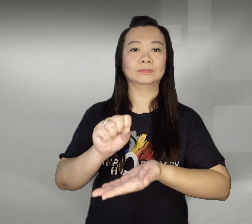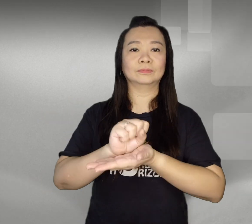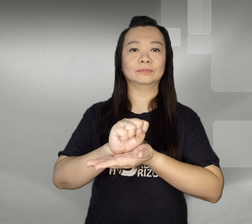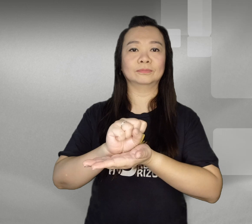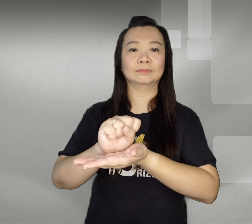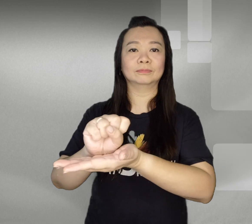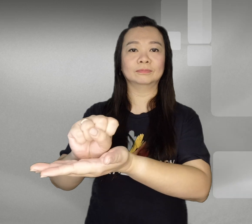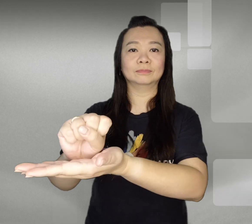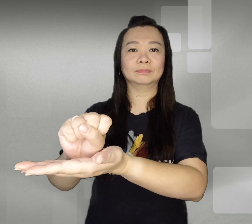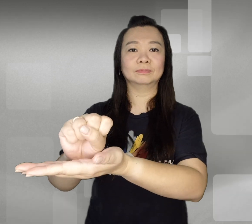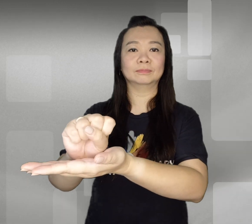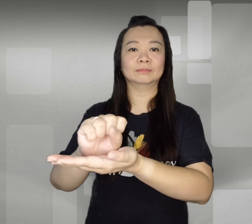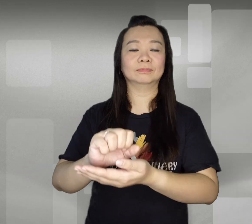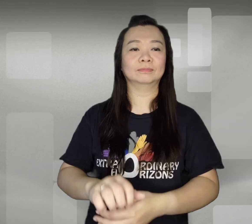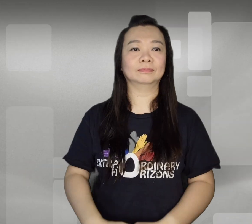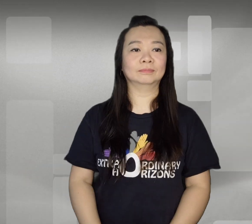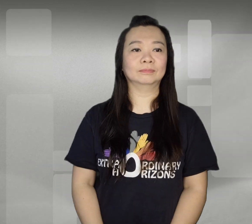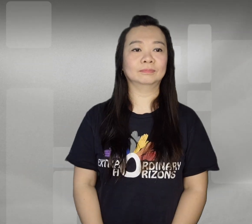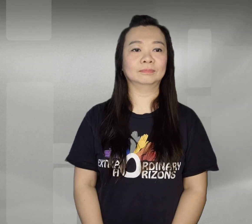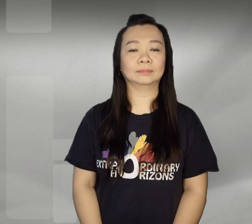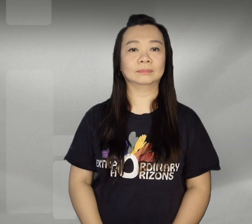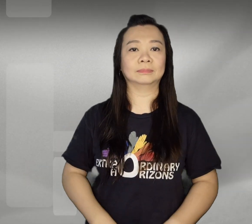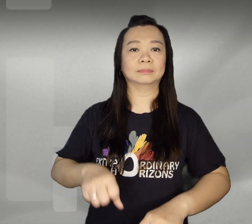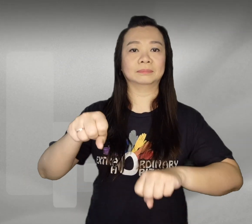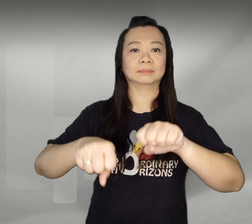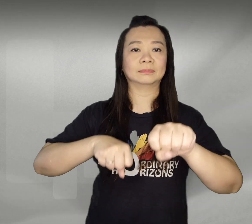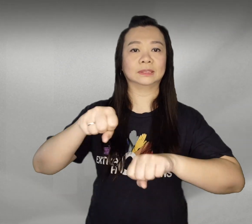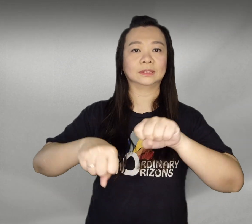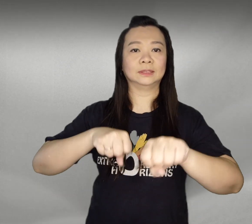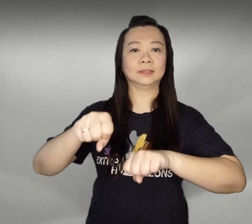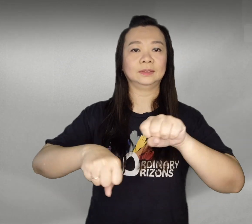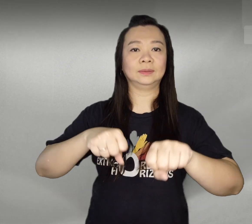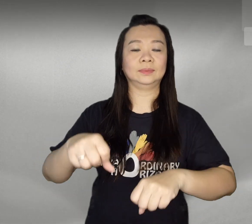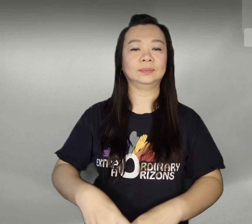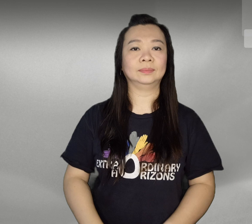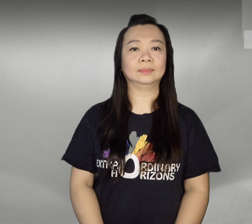SHIP (VAR. 2; SEE2) BICYCLE (VAR. 1), cycle